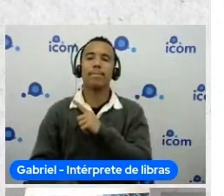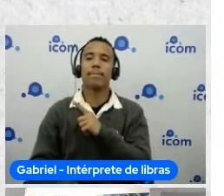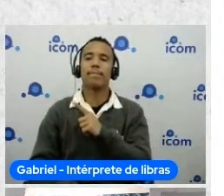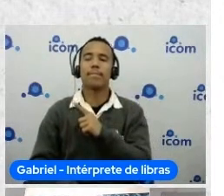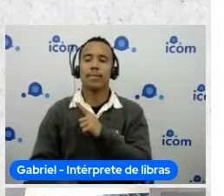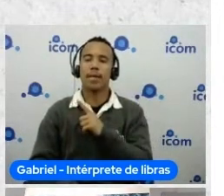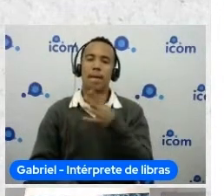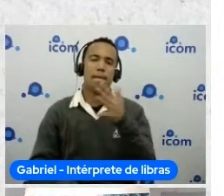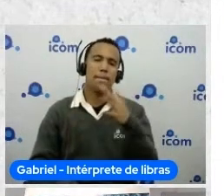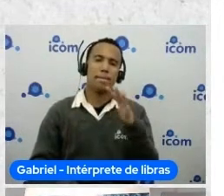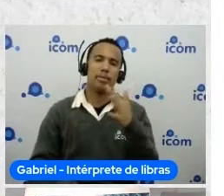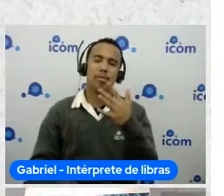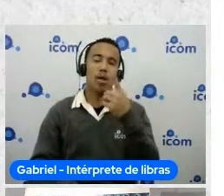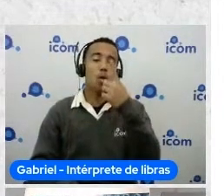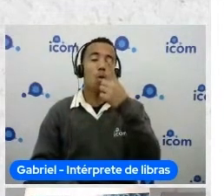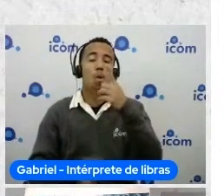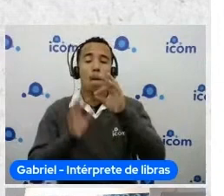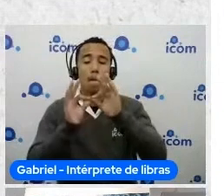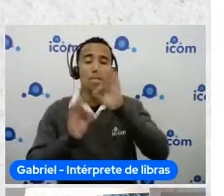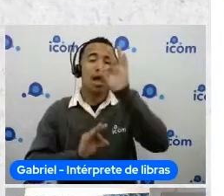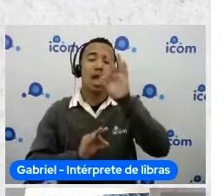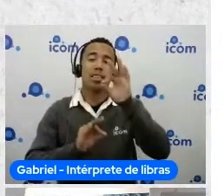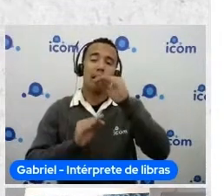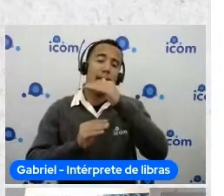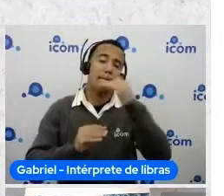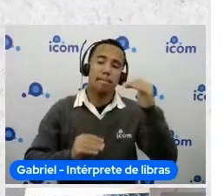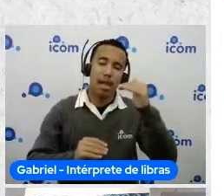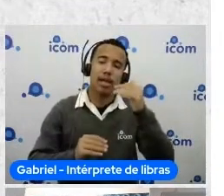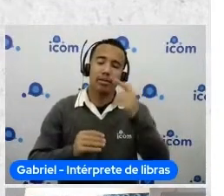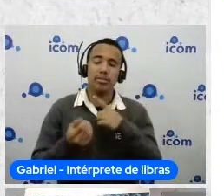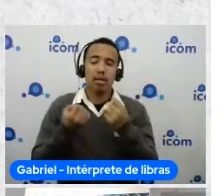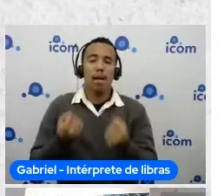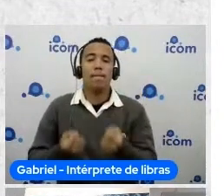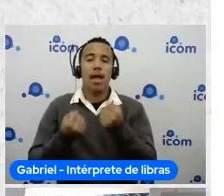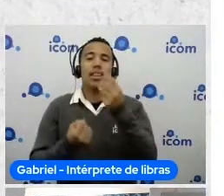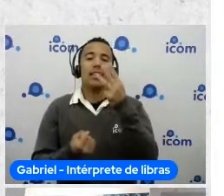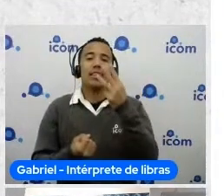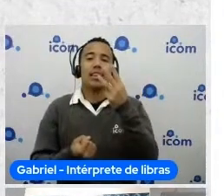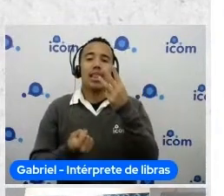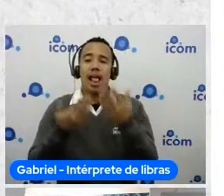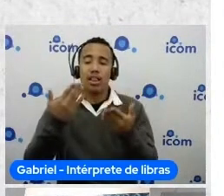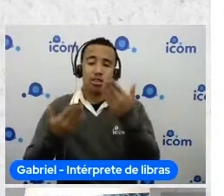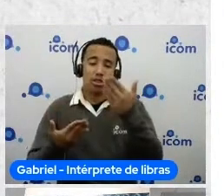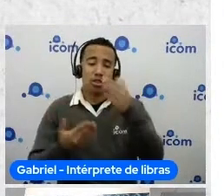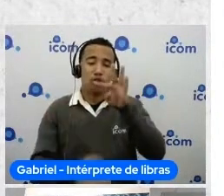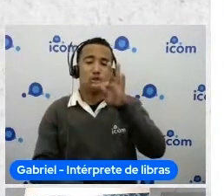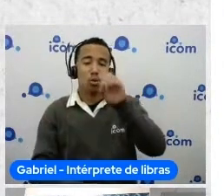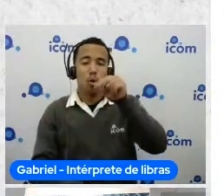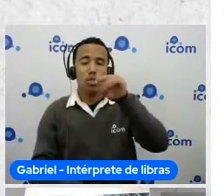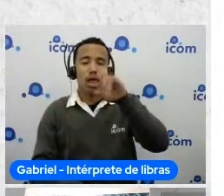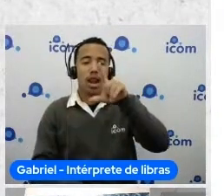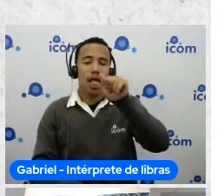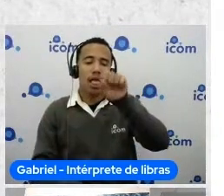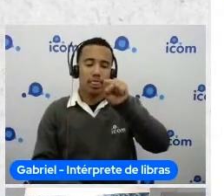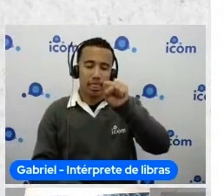aproximadamente um metro e meio e um peso de três toneladas, fazendo uma analogia, é o mesmo que